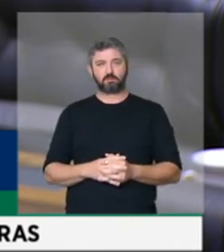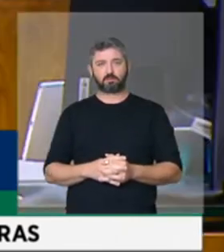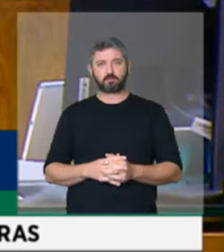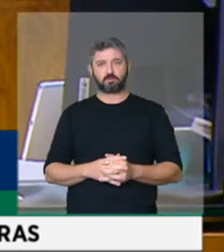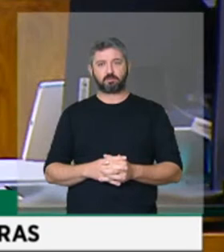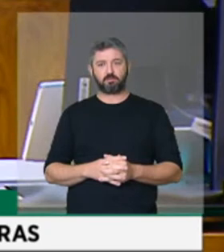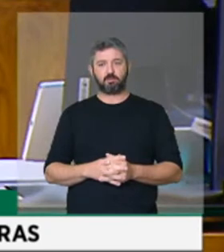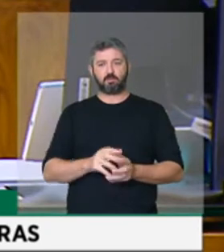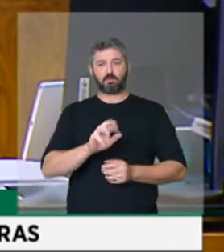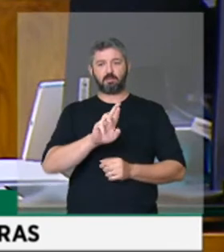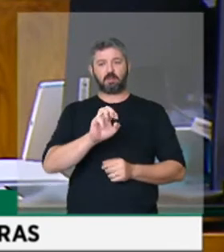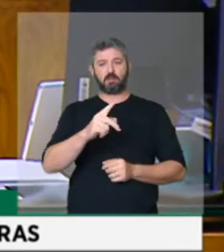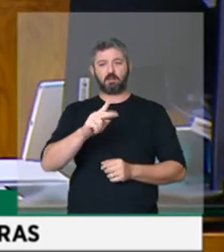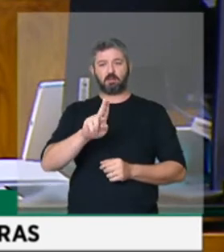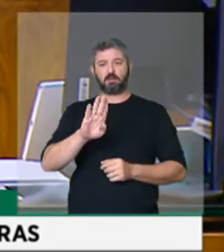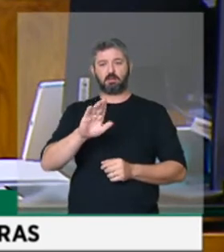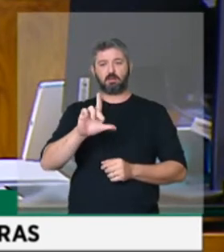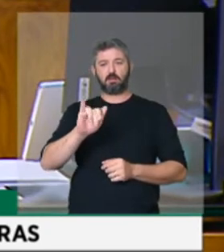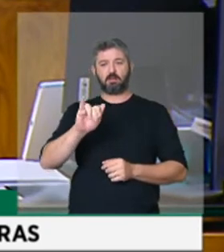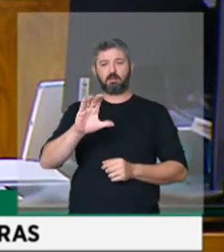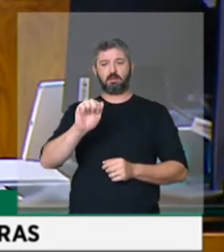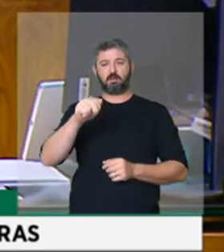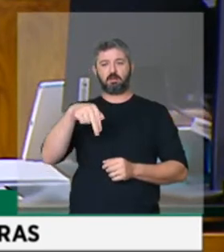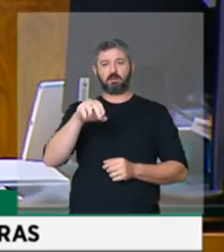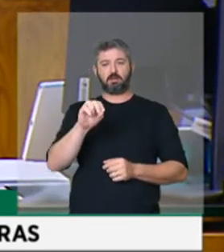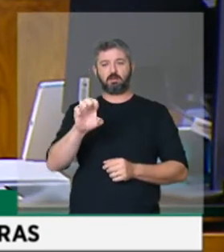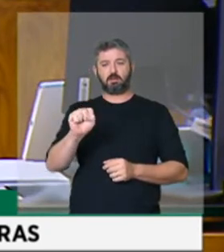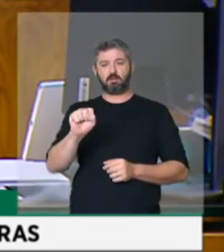ENTÃO, NÓS... QUEREMOS ADIAR A DISCUSSÃO PARA TRABALHAR NO ENTENDIMENTO PARA RESGATAR O